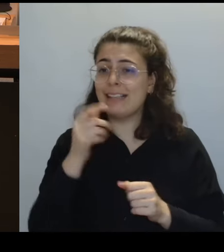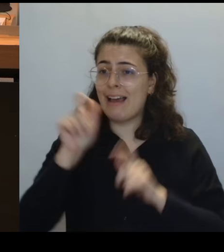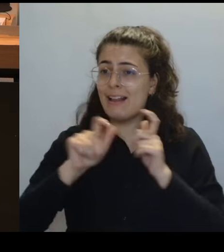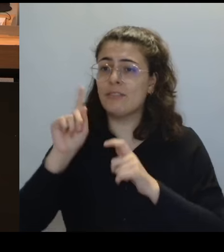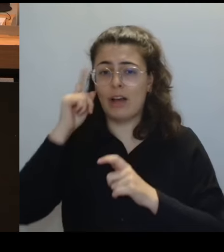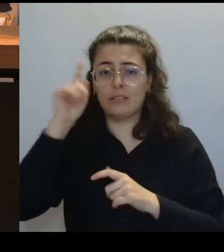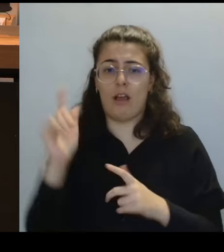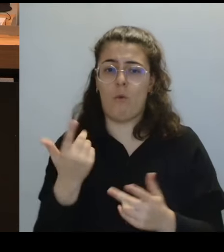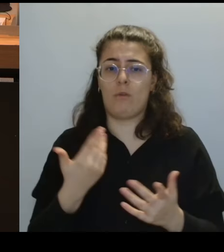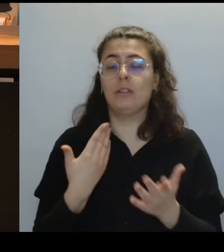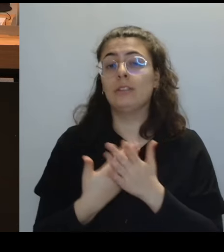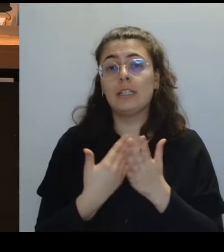vor, wie sie vorgeht.